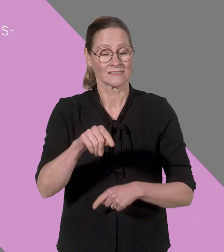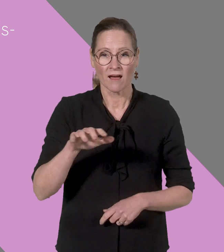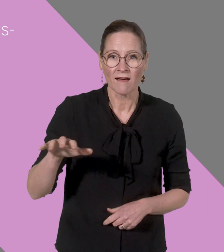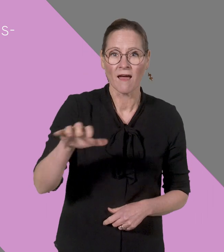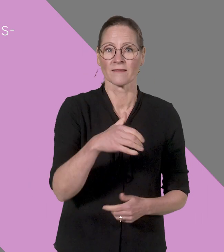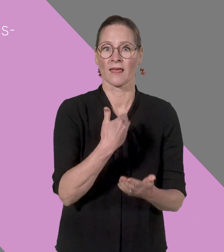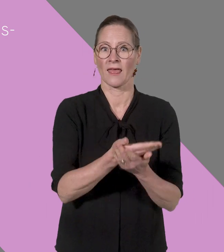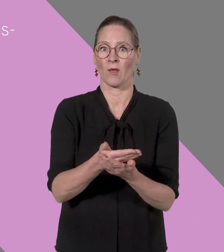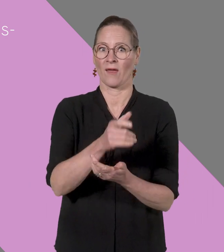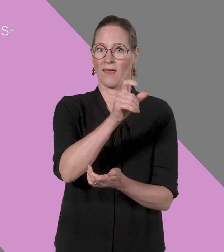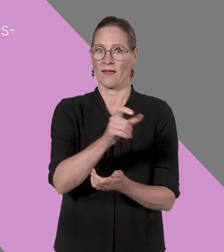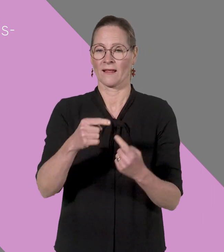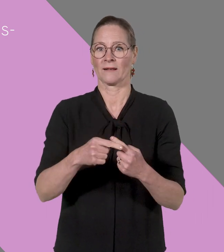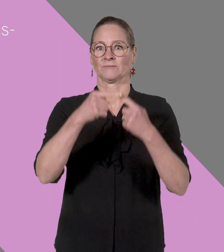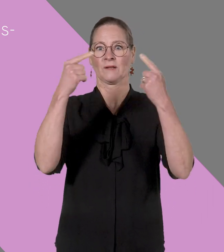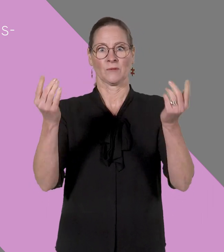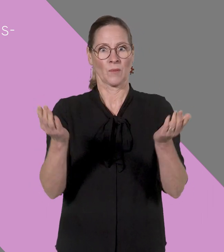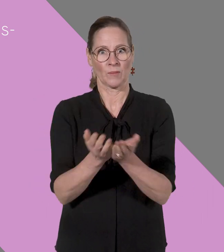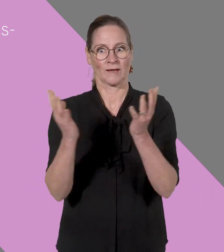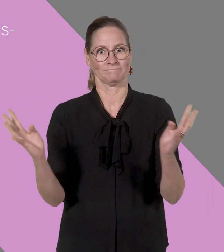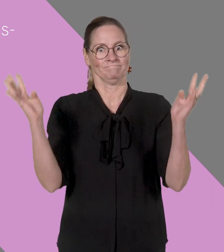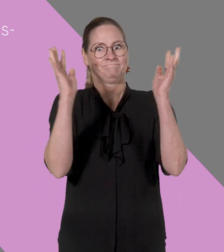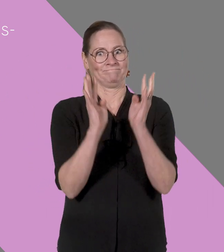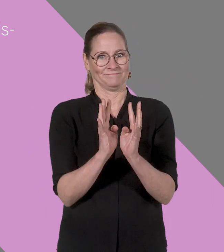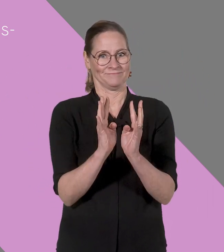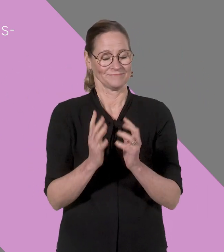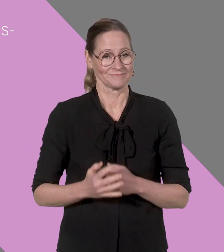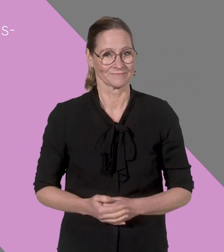jossa kaikki ehdokkaat kohtaavat toisensa ensimmäistä kertaa yhtä aikaa.